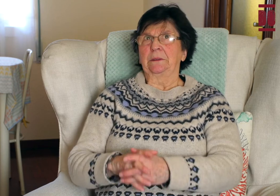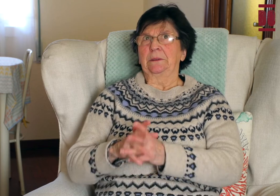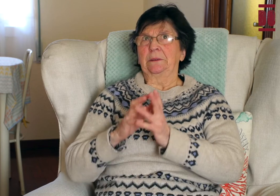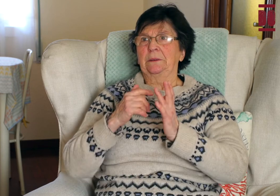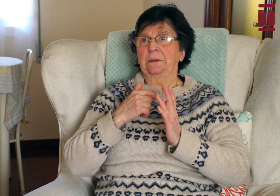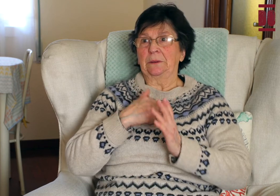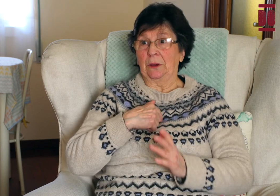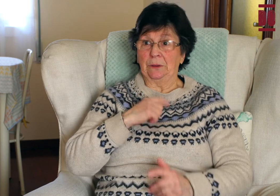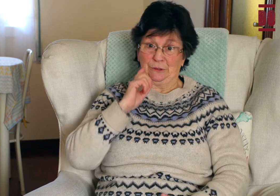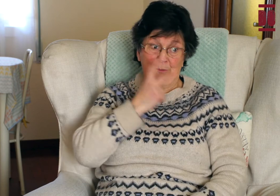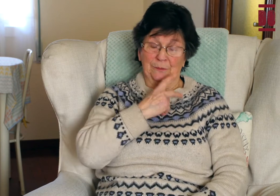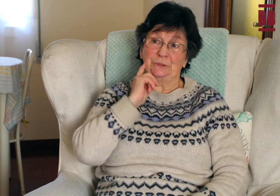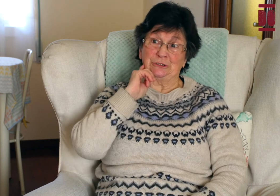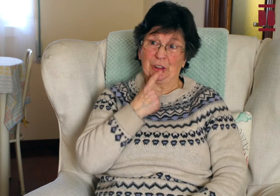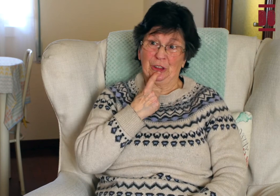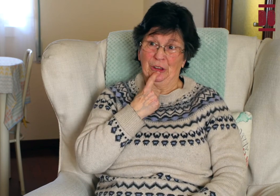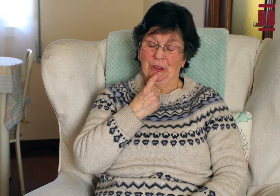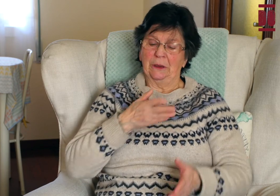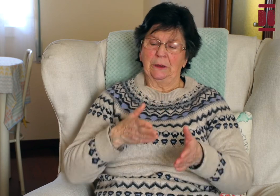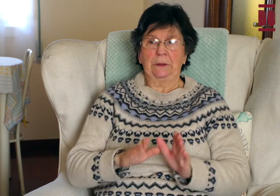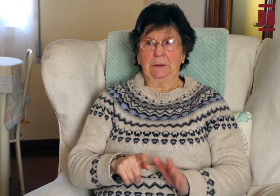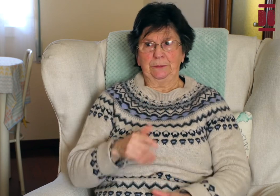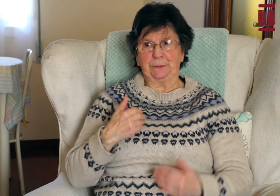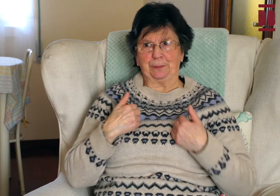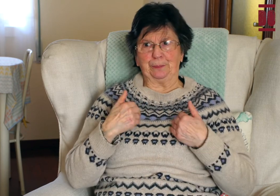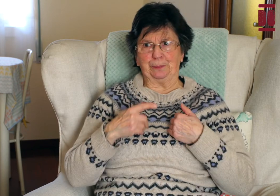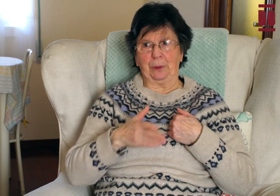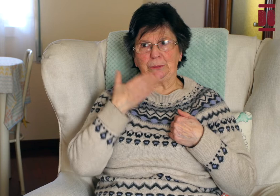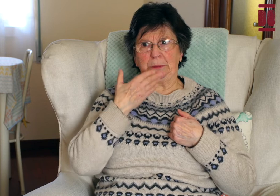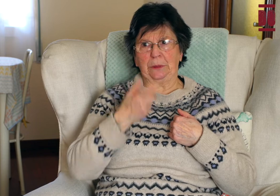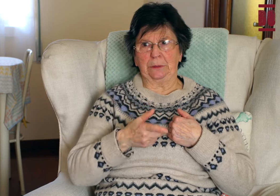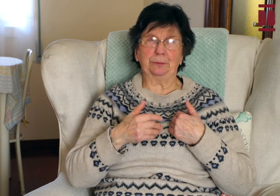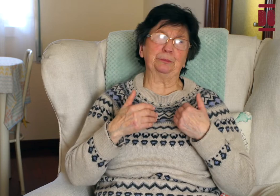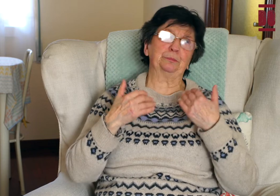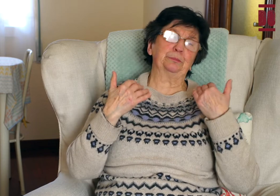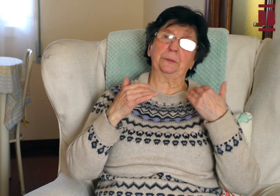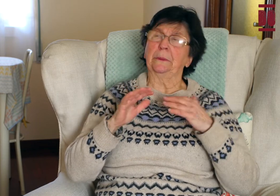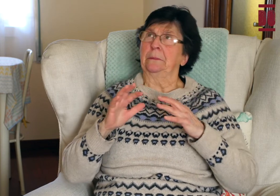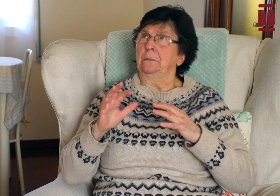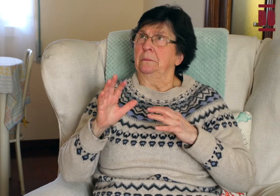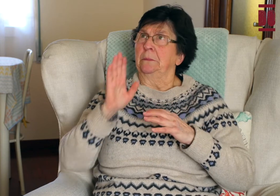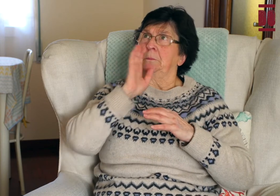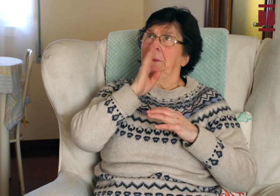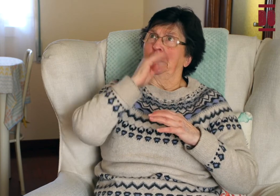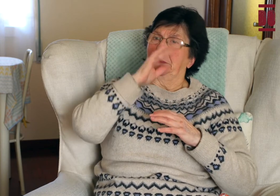Mi marido y yo, ambos, somos personas sordas. La niña sufrió mucho, pues era oyente y